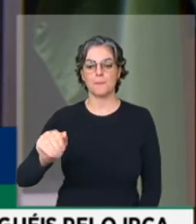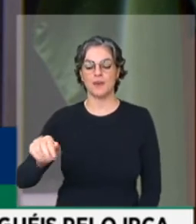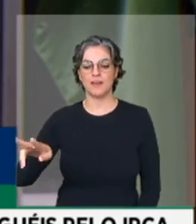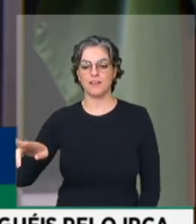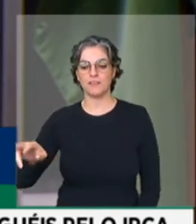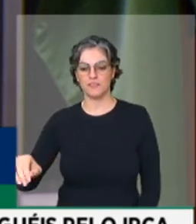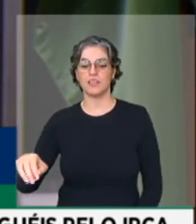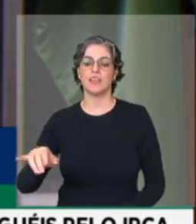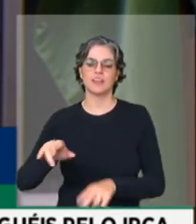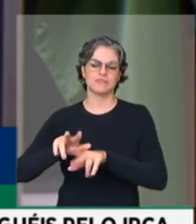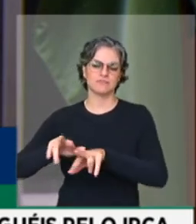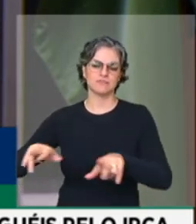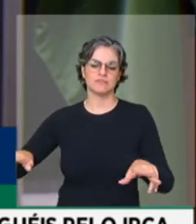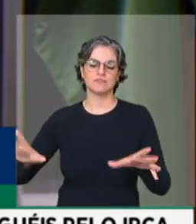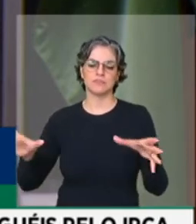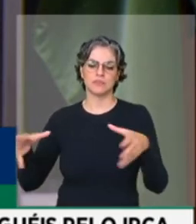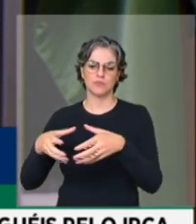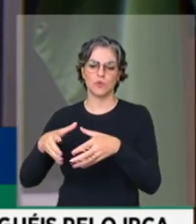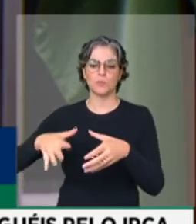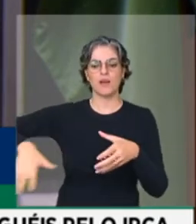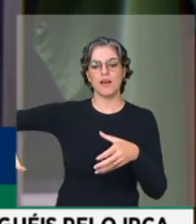. ABIH, ABAV, A TODAS AS ENTIDADES QUE COMPÕEM O TRADE TURÍSTICO. NÓS TIVEMOS AQUI